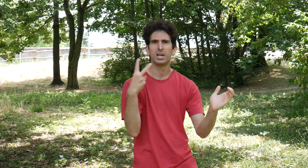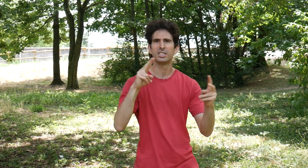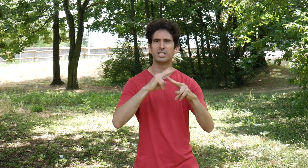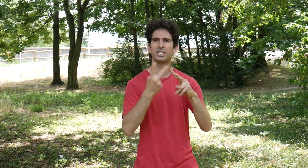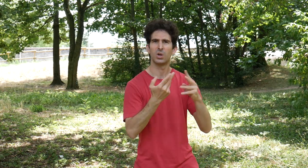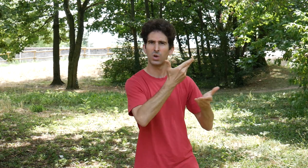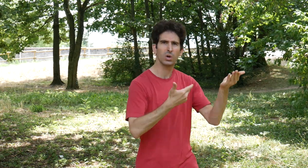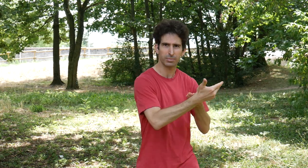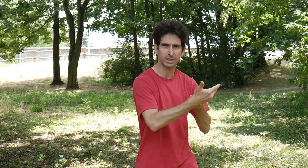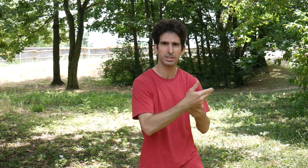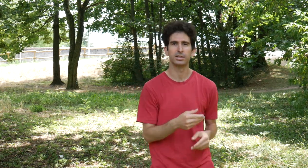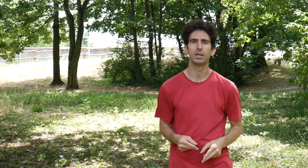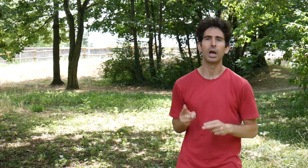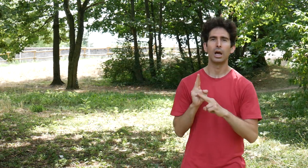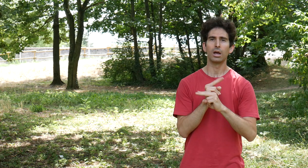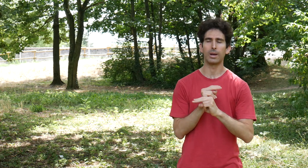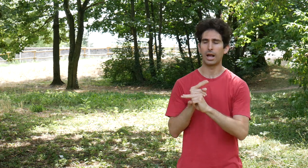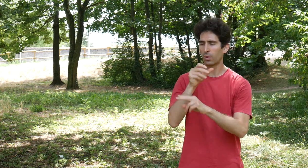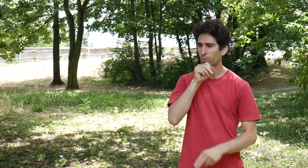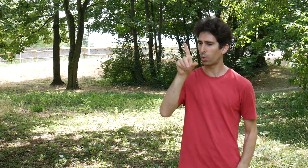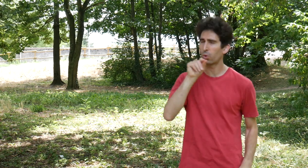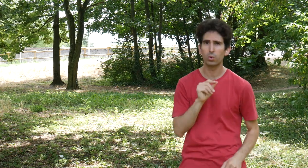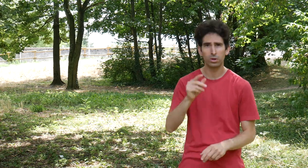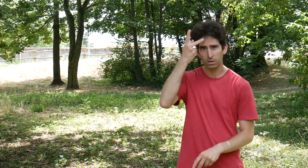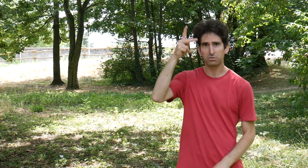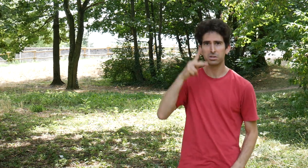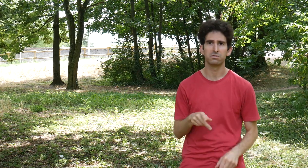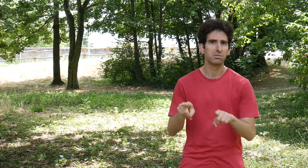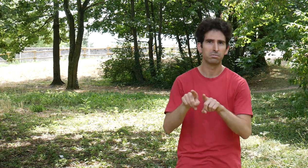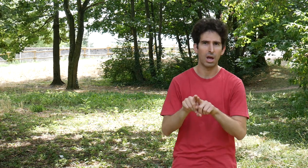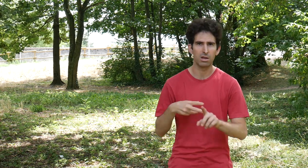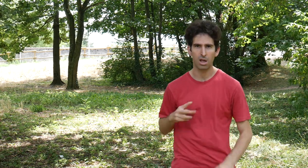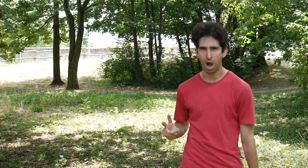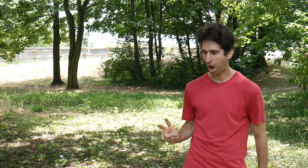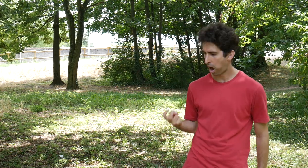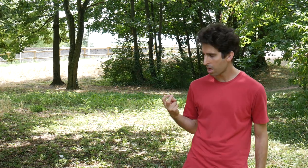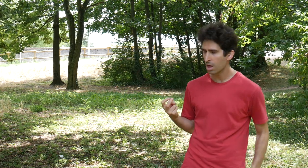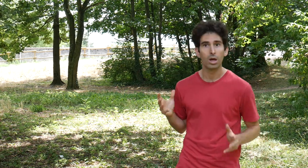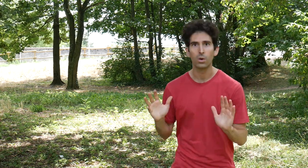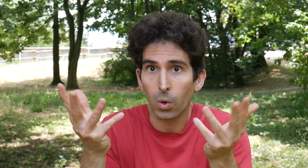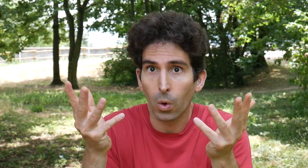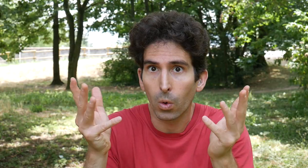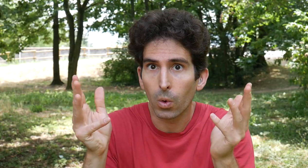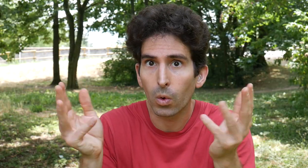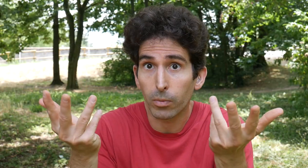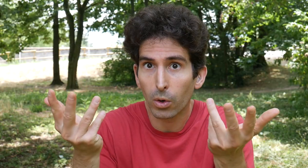Ensuite, il les remplace par les siens. L'abeille coucou applique la même philosophie de vol. Comment ?